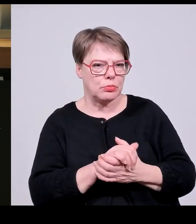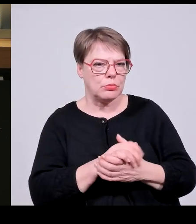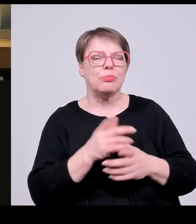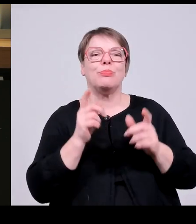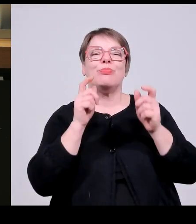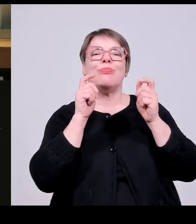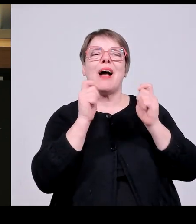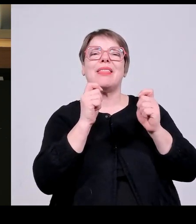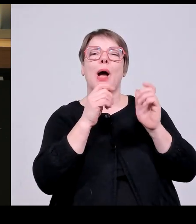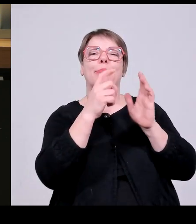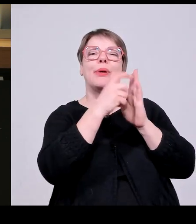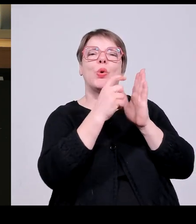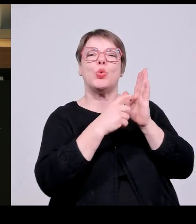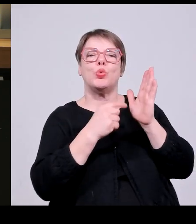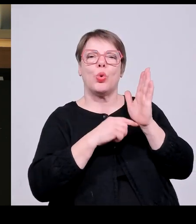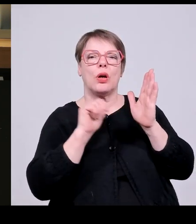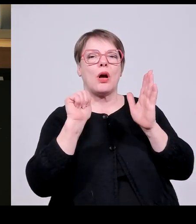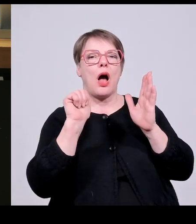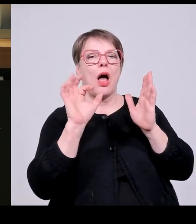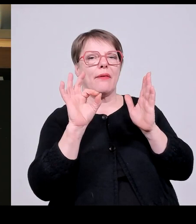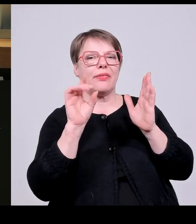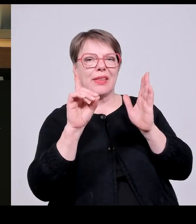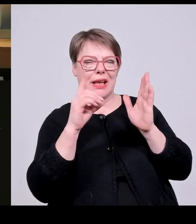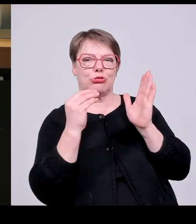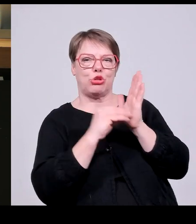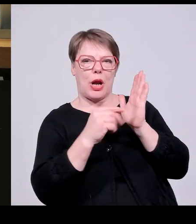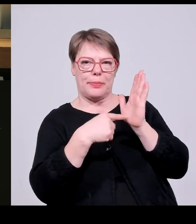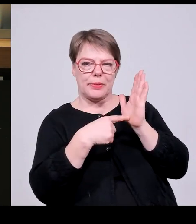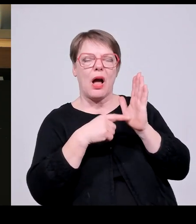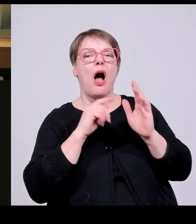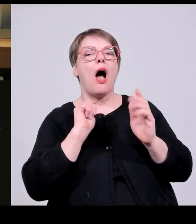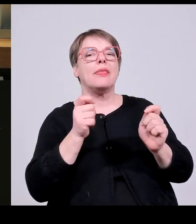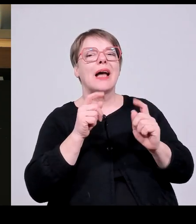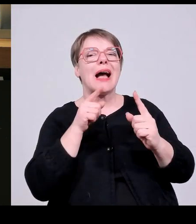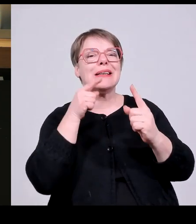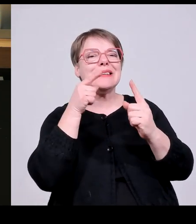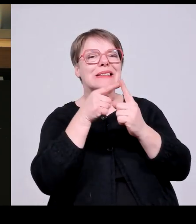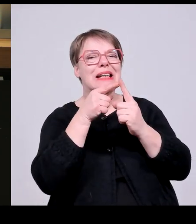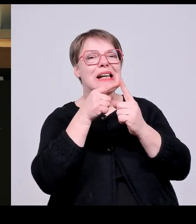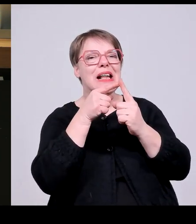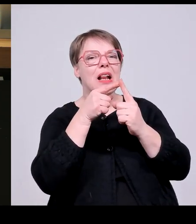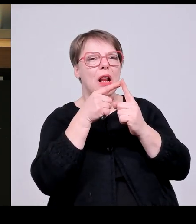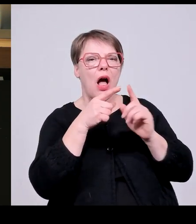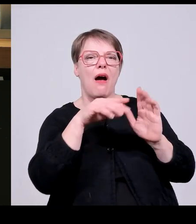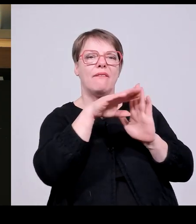erfüllt. Zur Erinnerung: In den vergangenen Jahren haben wir bei der Übernahme der